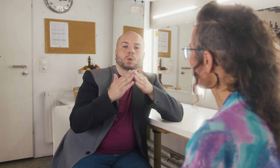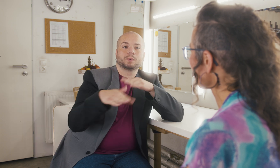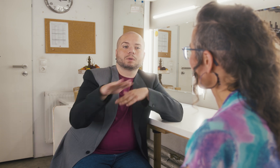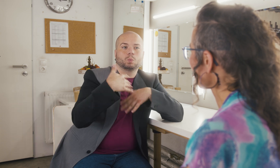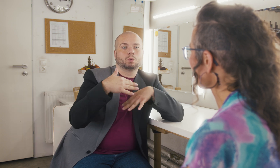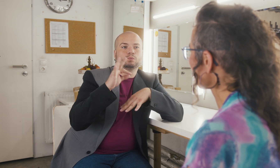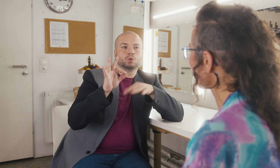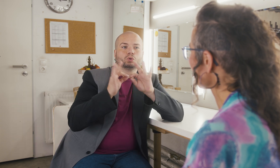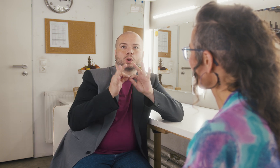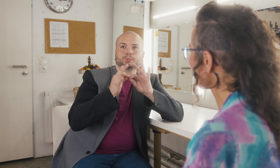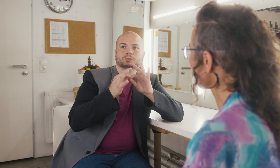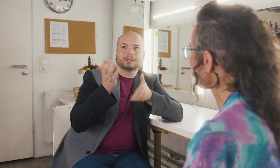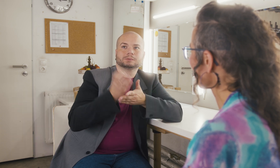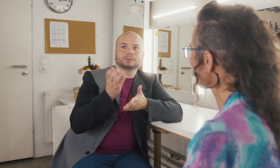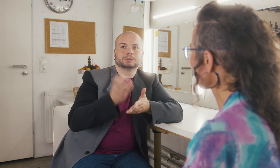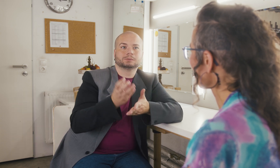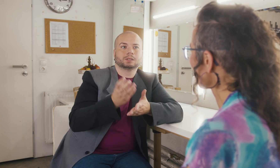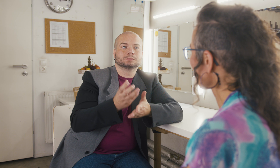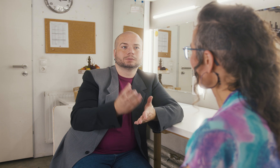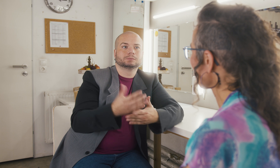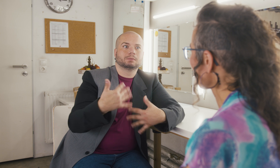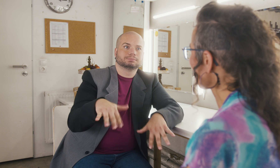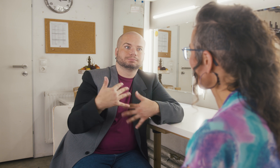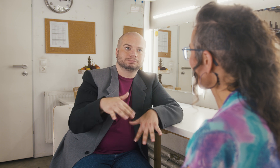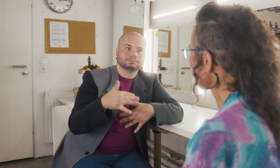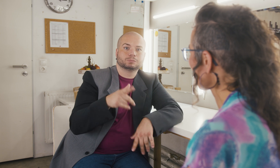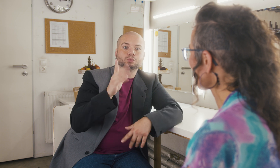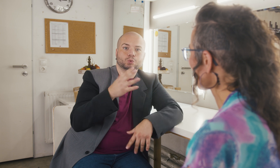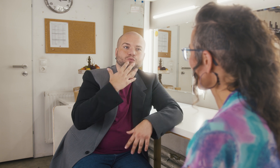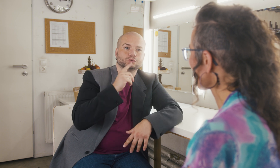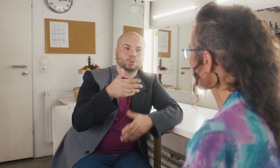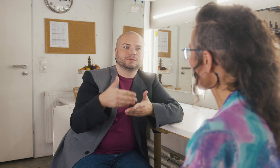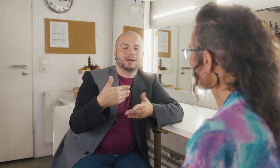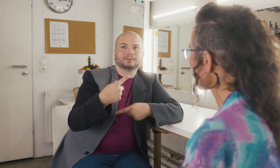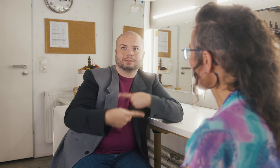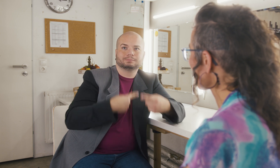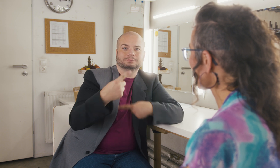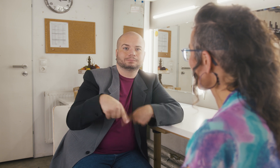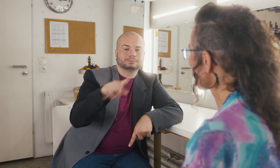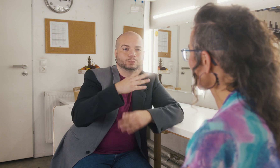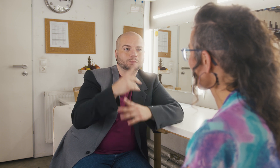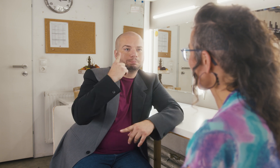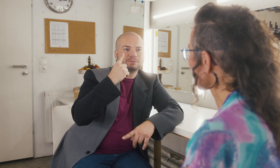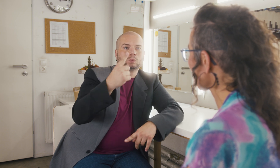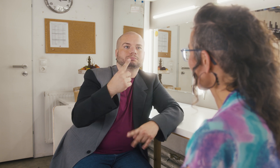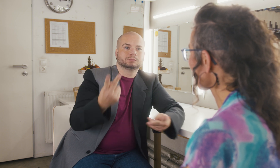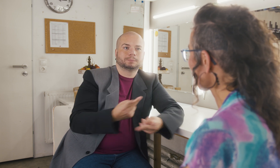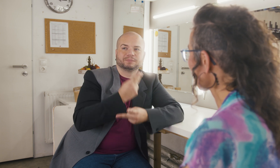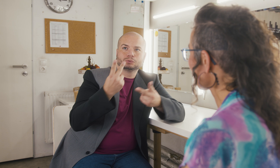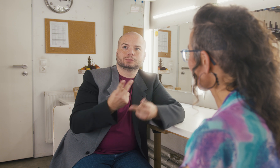dann sehe ich, dass da schon bei sehr vielen Veranstaltungen Verdolmetschung angeboten wird. Dort gibt es eine ganz andere Selbstverständlichkeit.